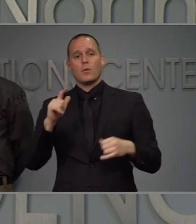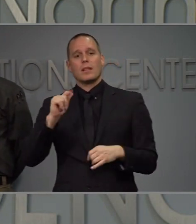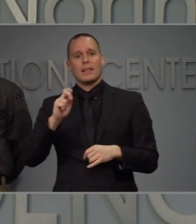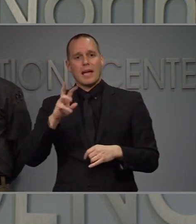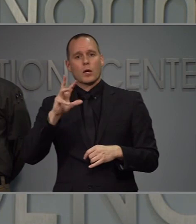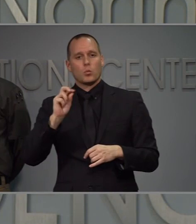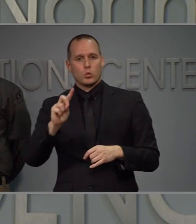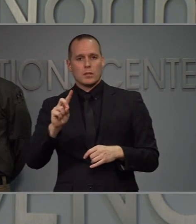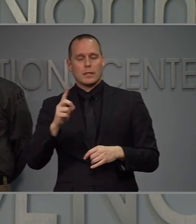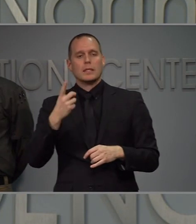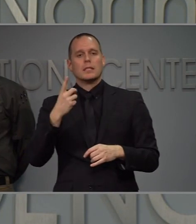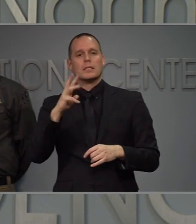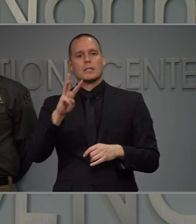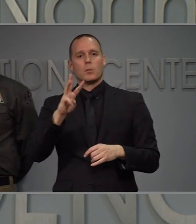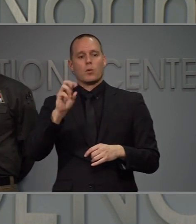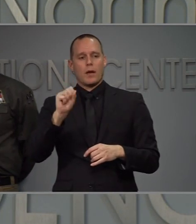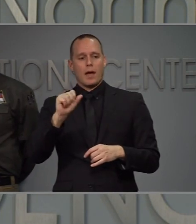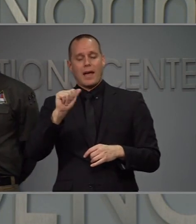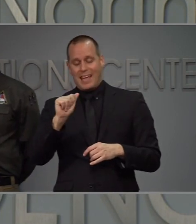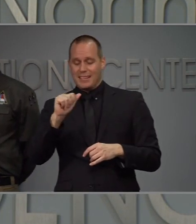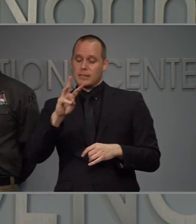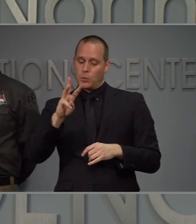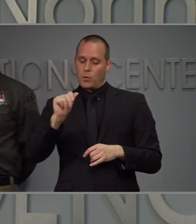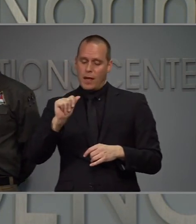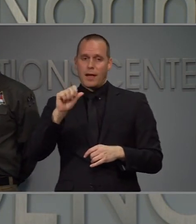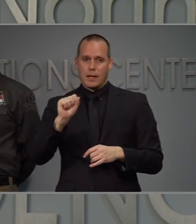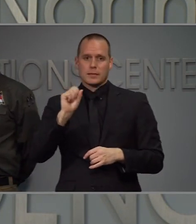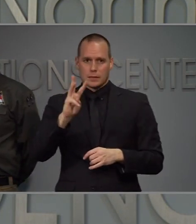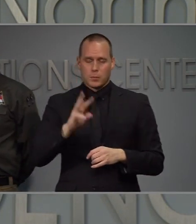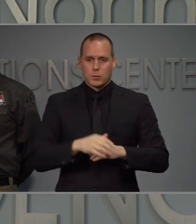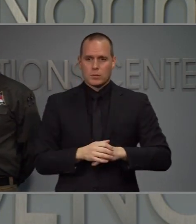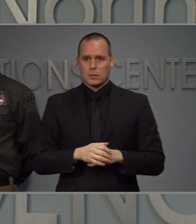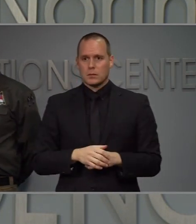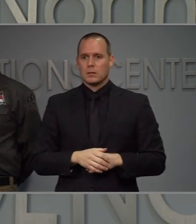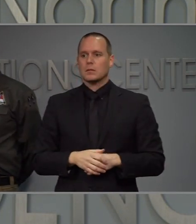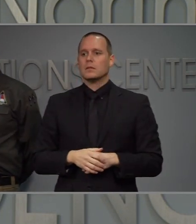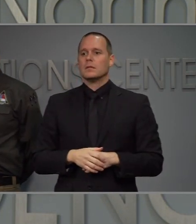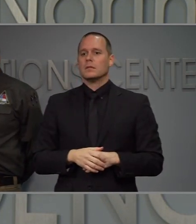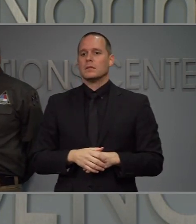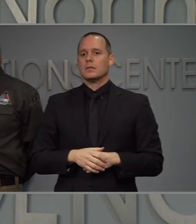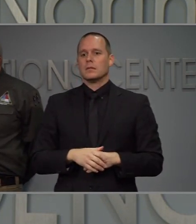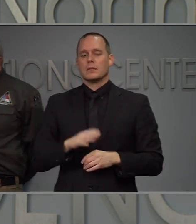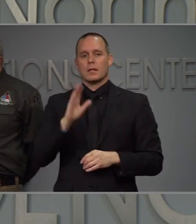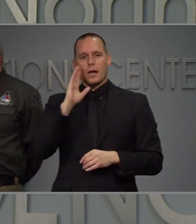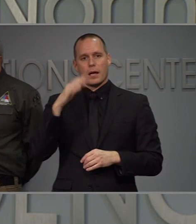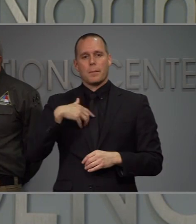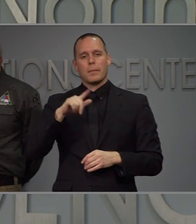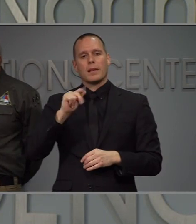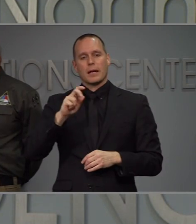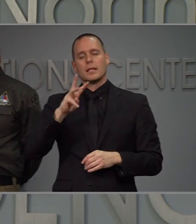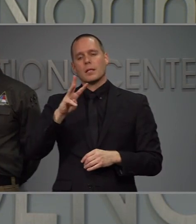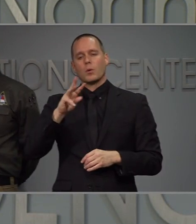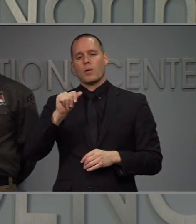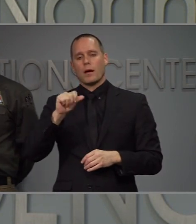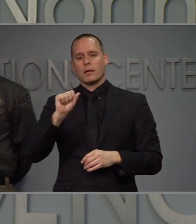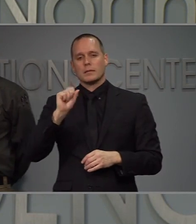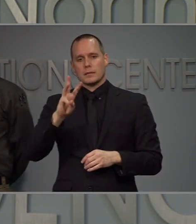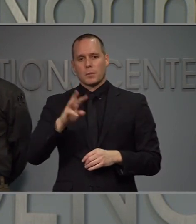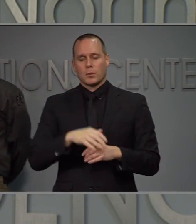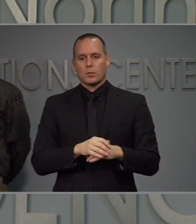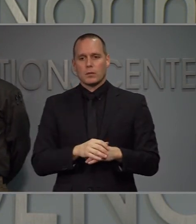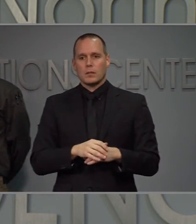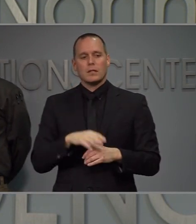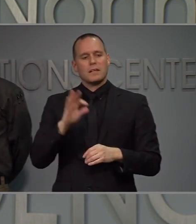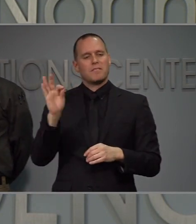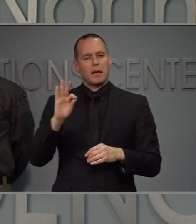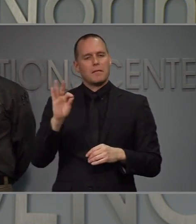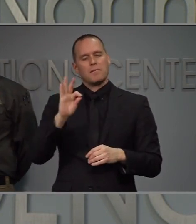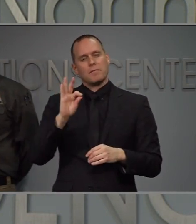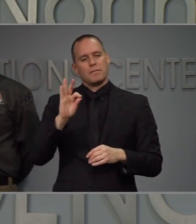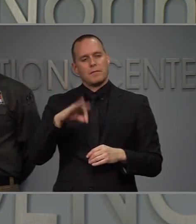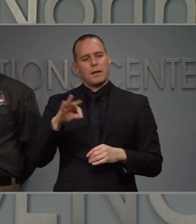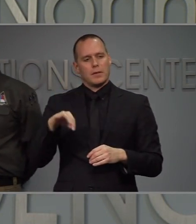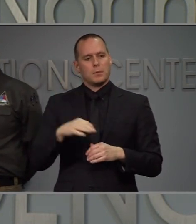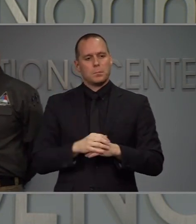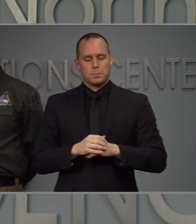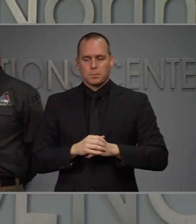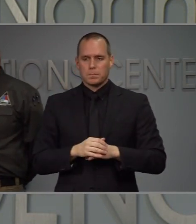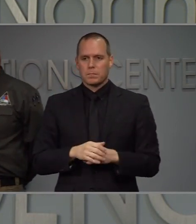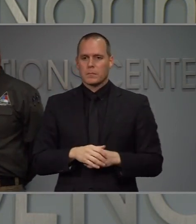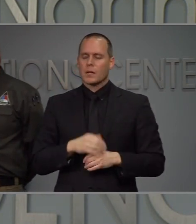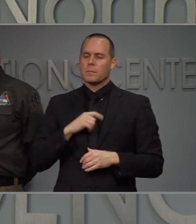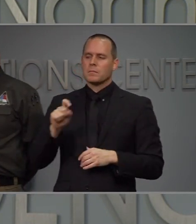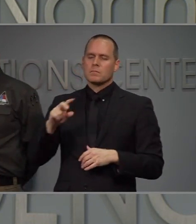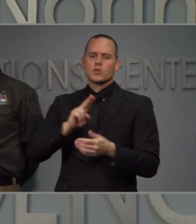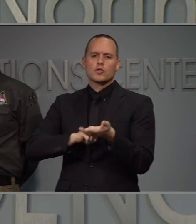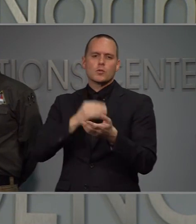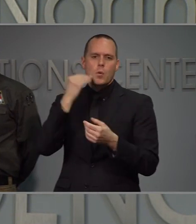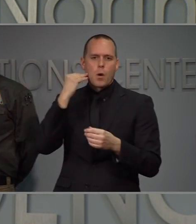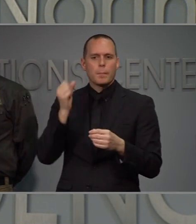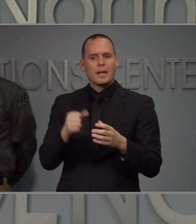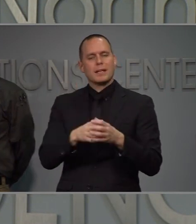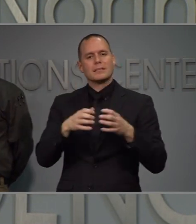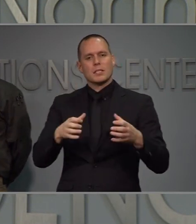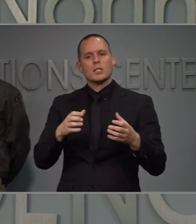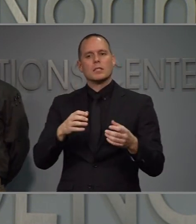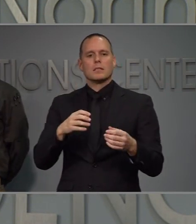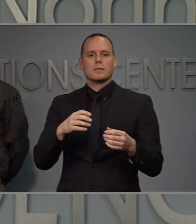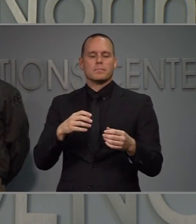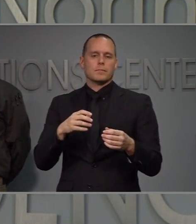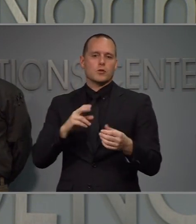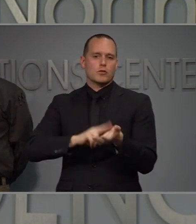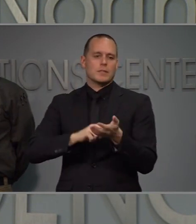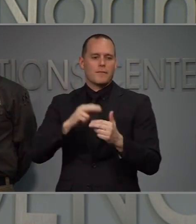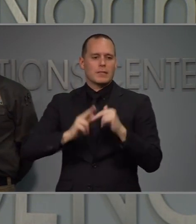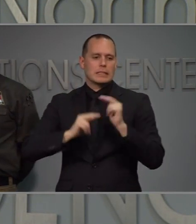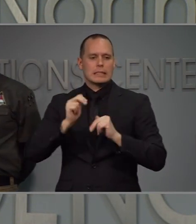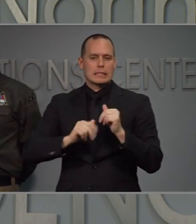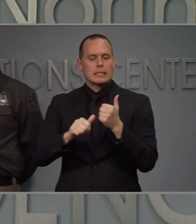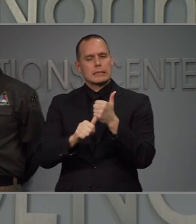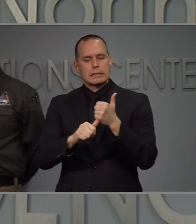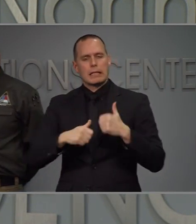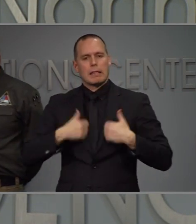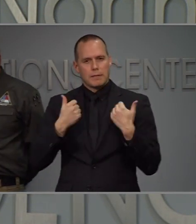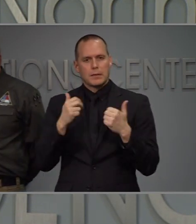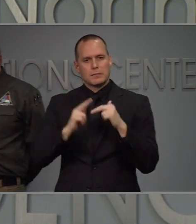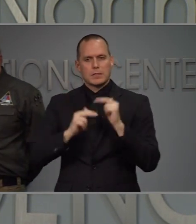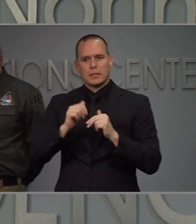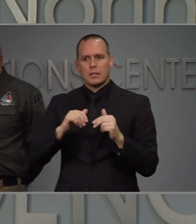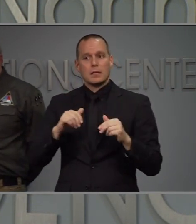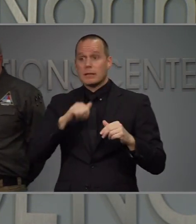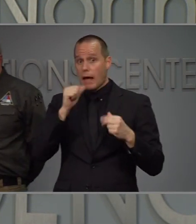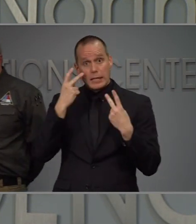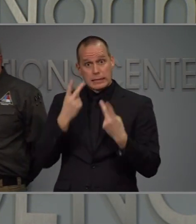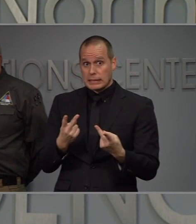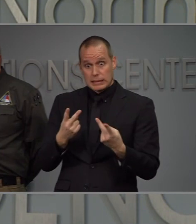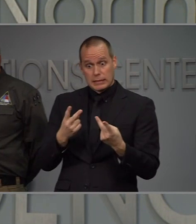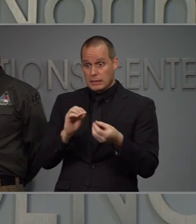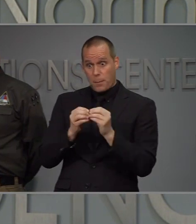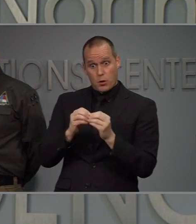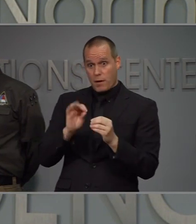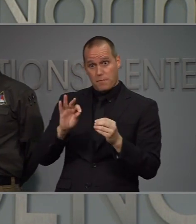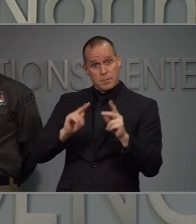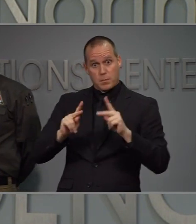La siguiente pregunta.